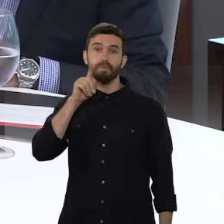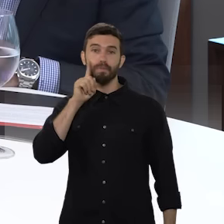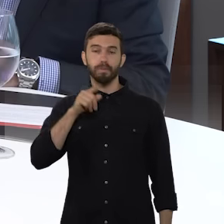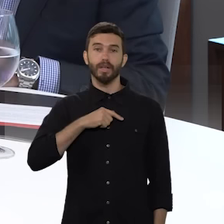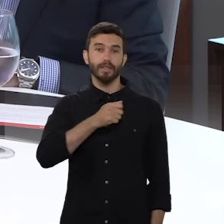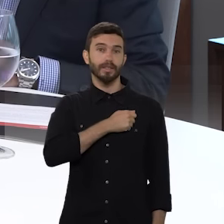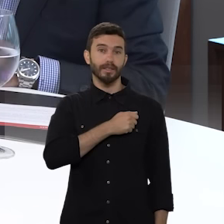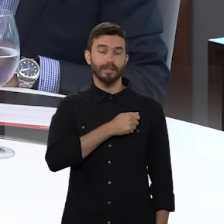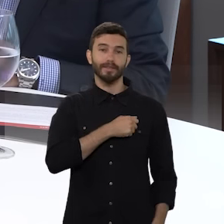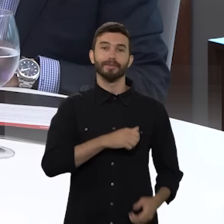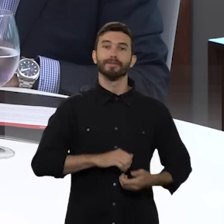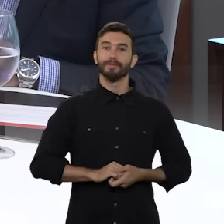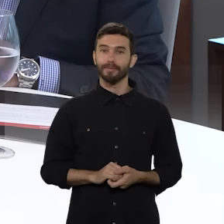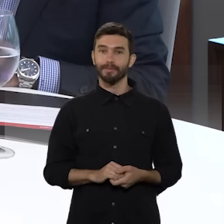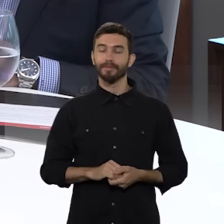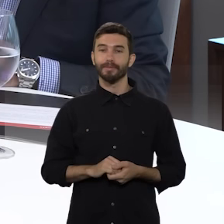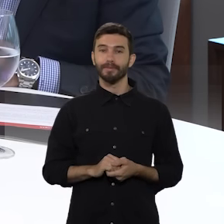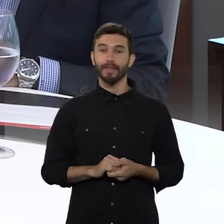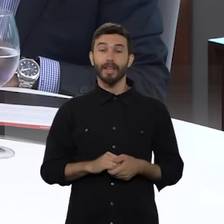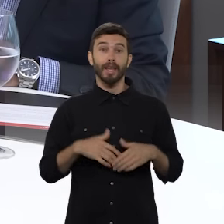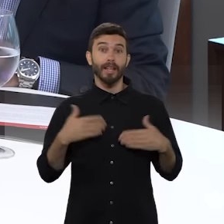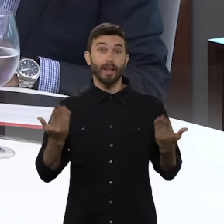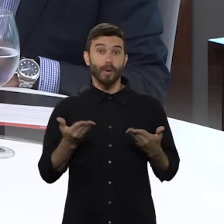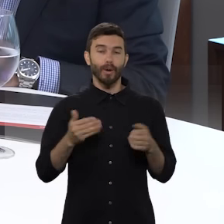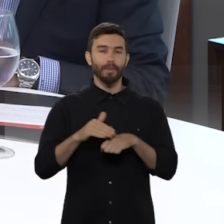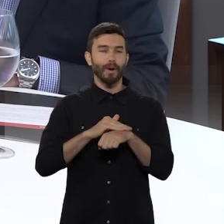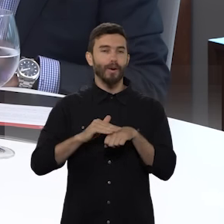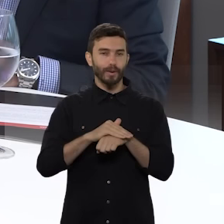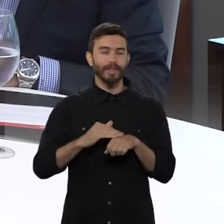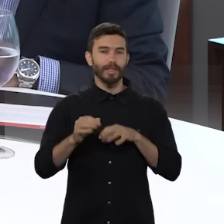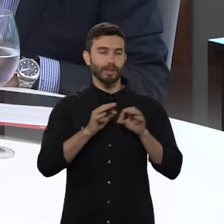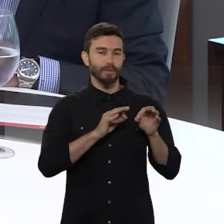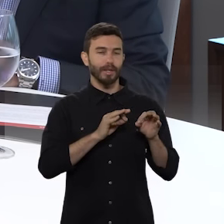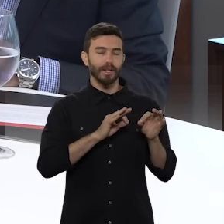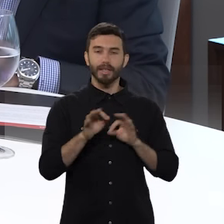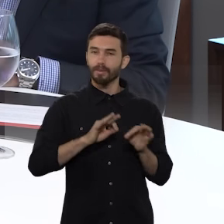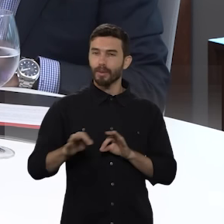Para falar com essa companhia brasileira, peça fundamental no processo de infraestrutura na